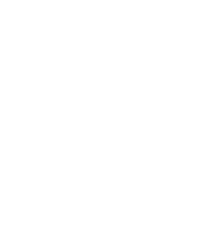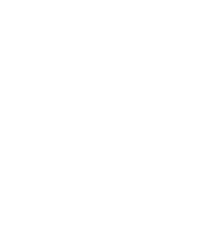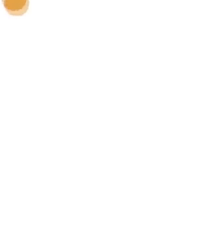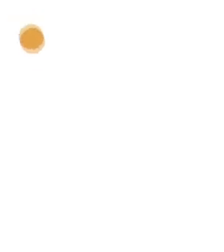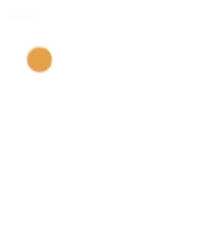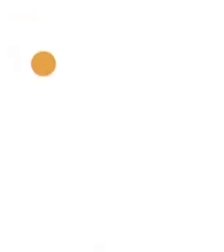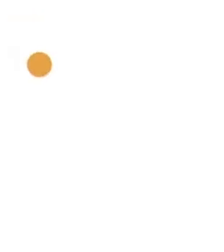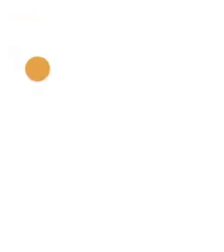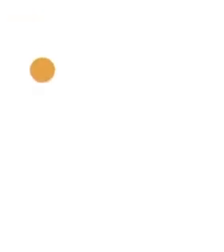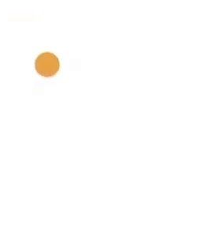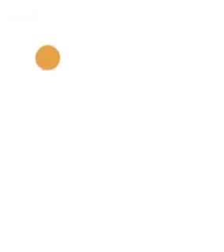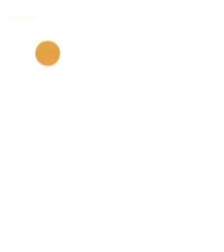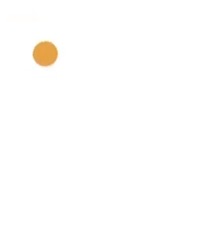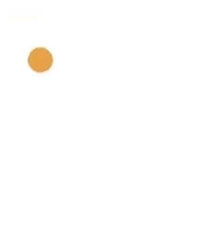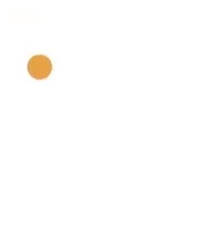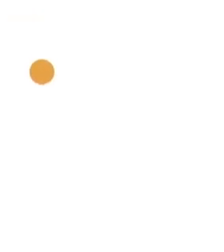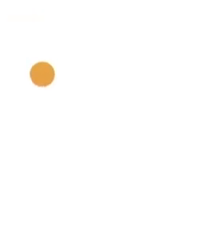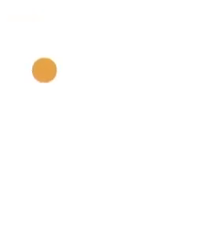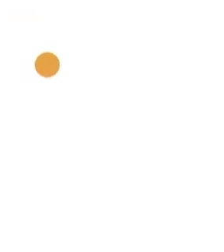[Música] [歌曲]